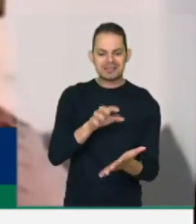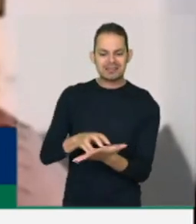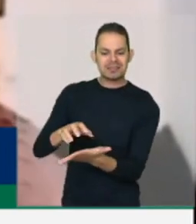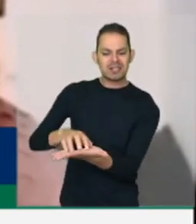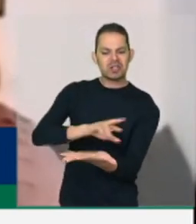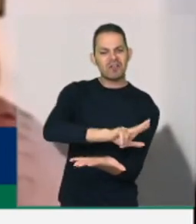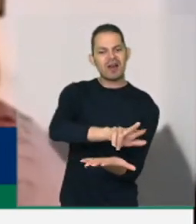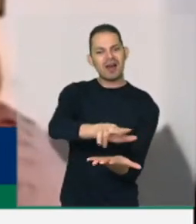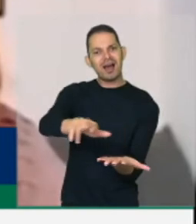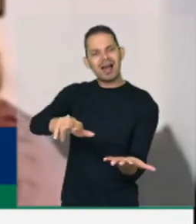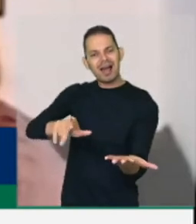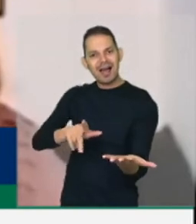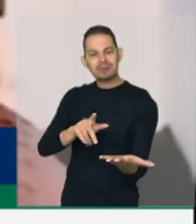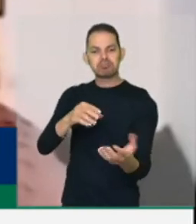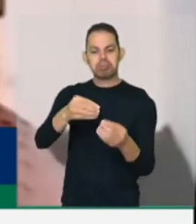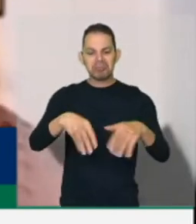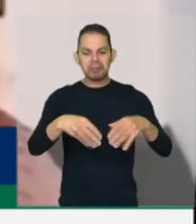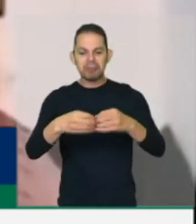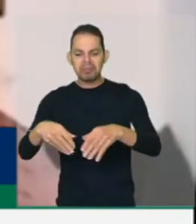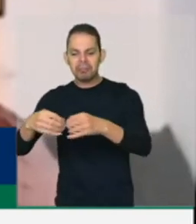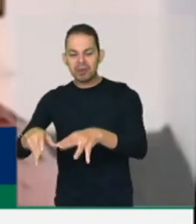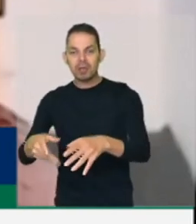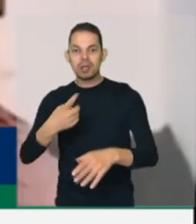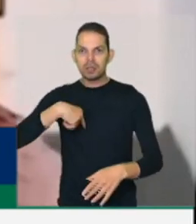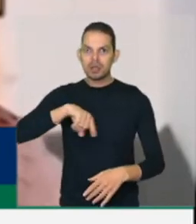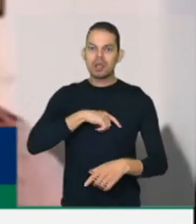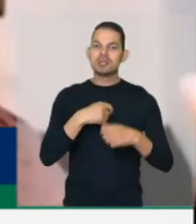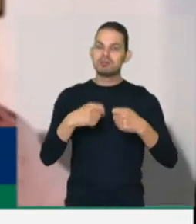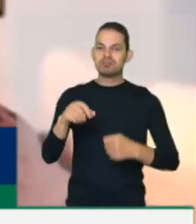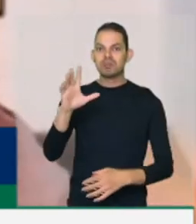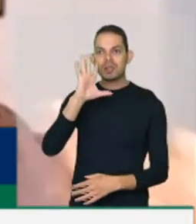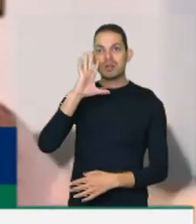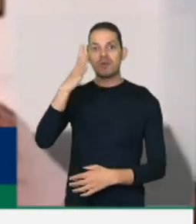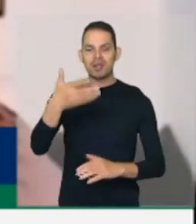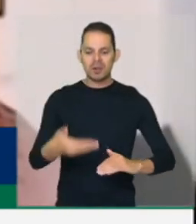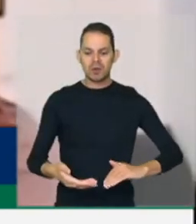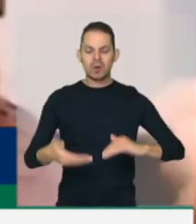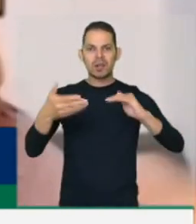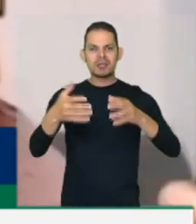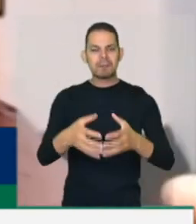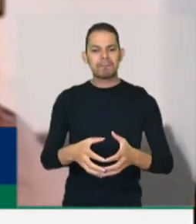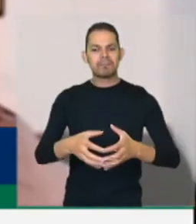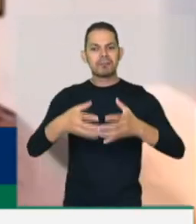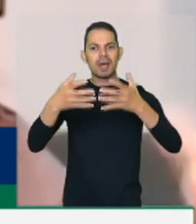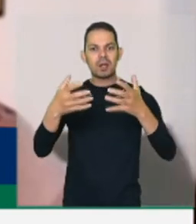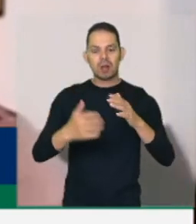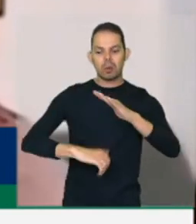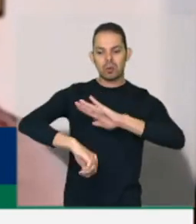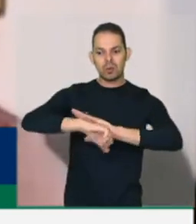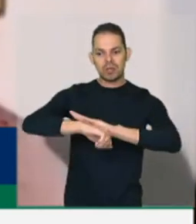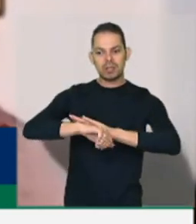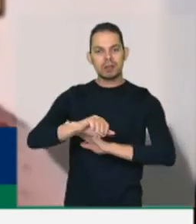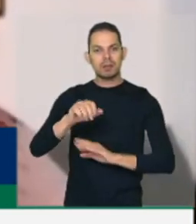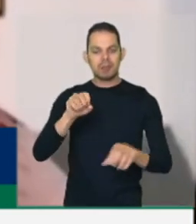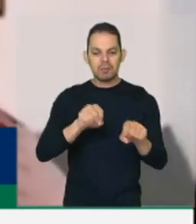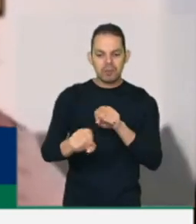DA SOCIEDADE. E NÓS PRECISAMOS DESEMBARCAR TAMBÉM. ESSE CONGRESSO NÃO PODE MAIS DAR MAIORIA AO CRIME E AOS ASSASSINATOS QUE SE COMETEM NESSE PAÍS, SENHOR